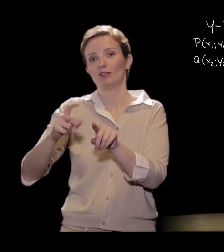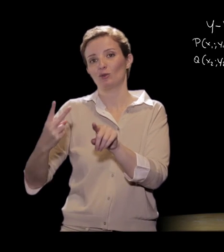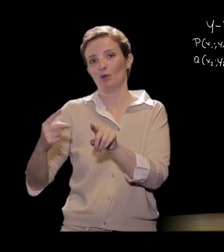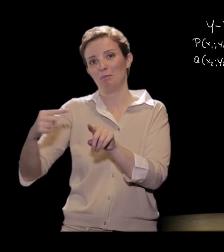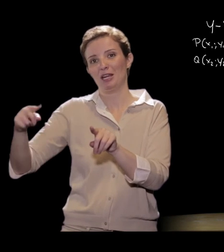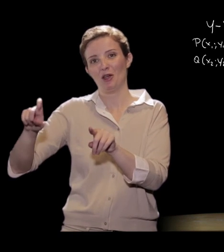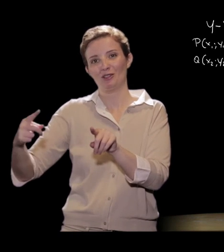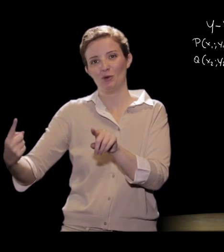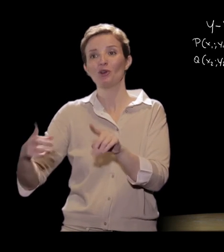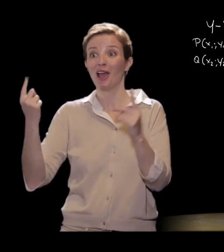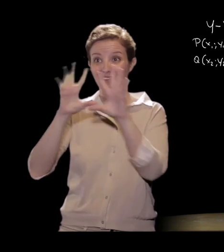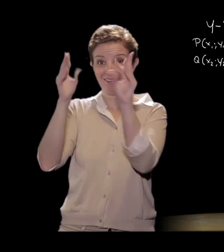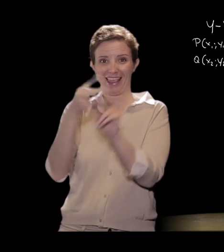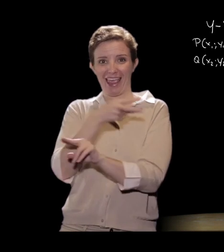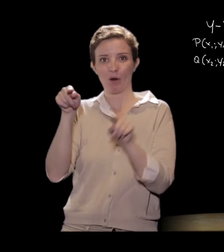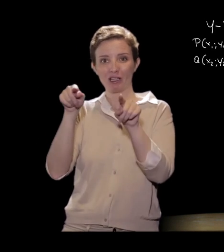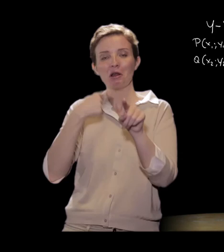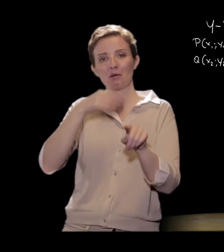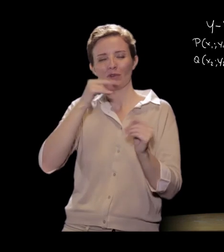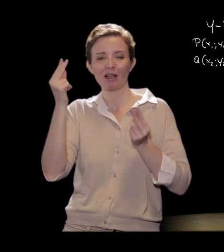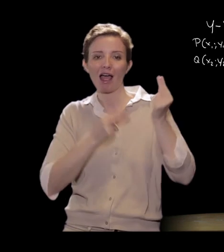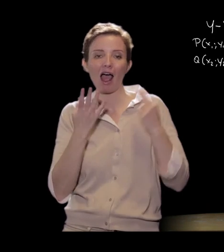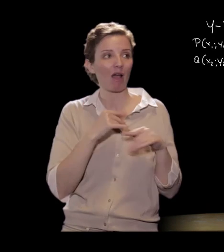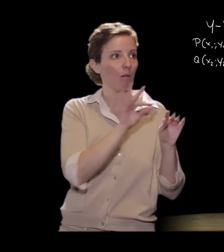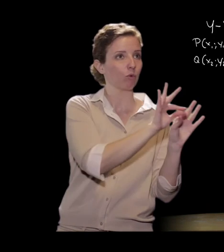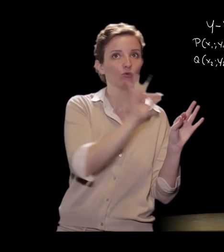Con questa equazione calcoliamo la retta passante per due punti.